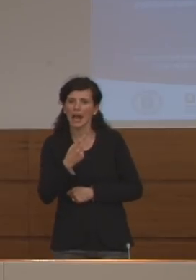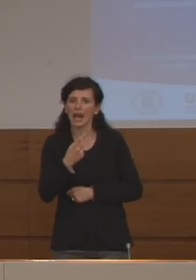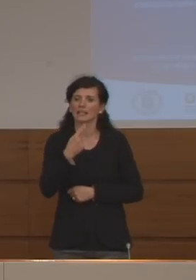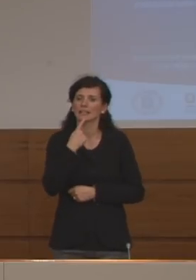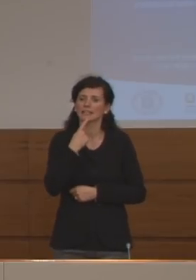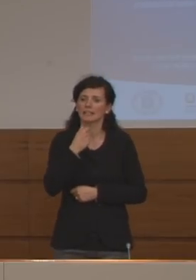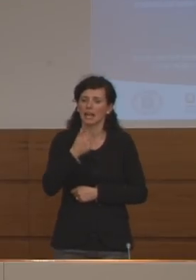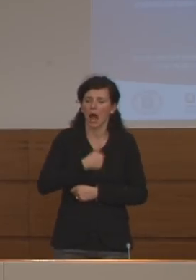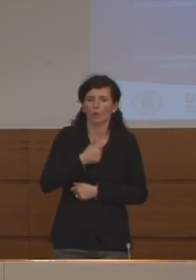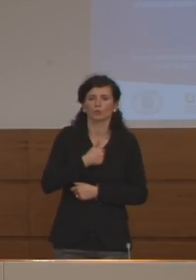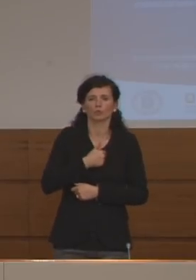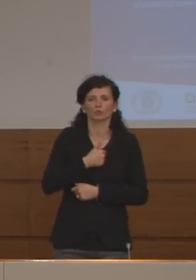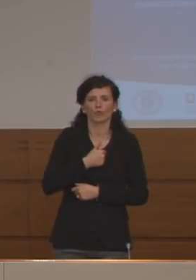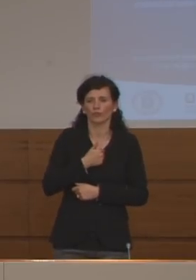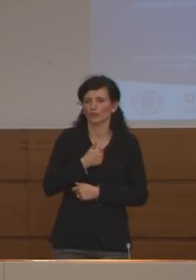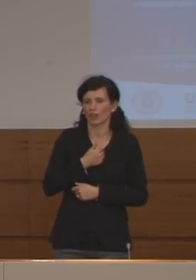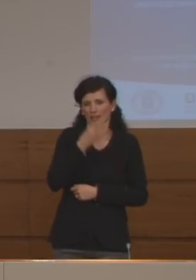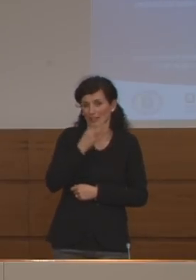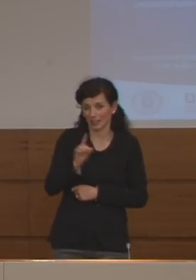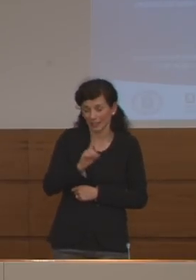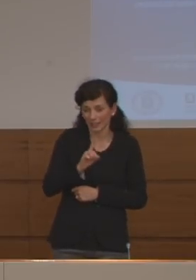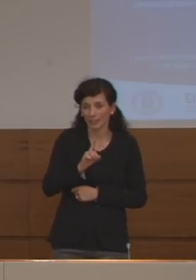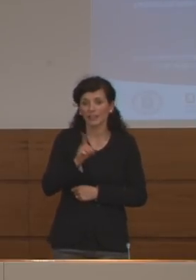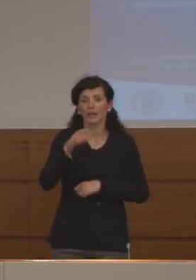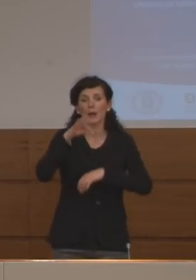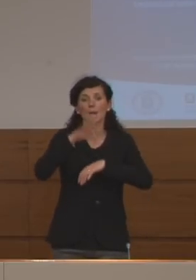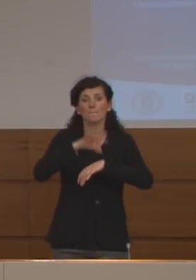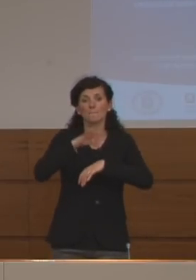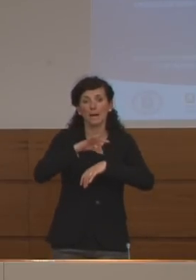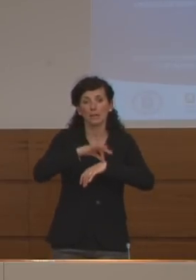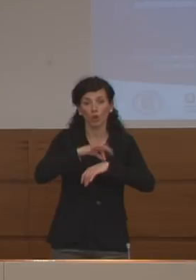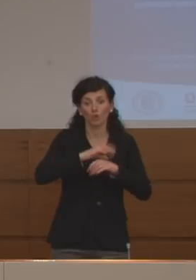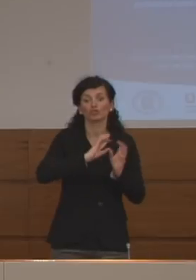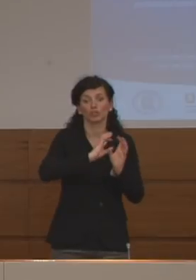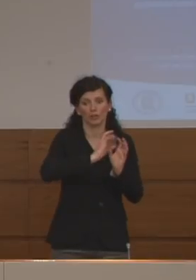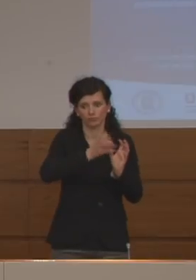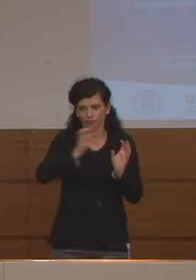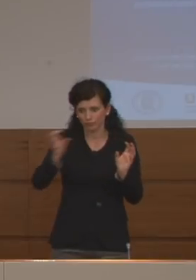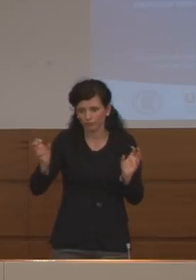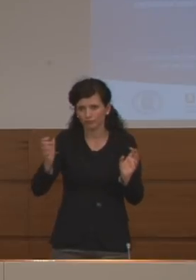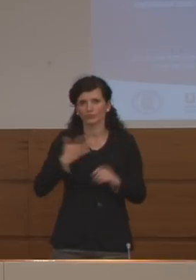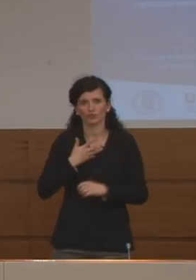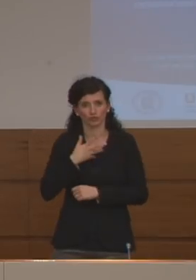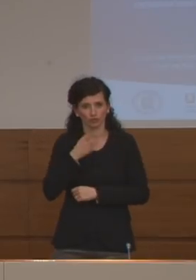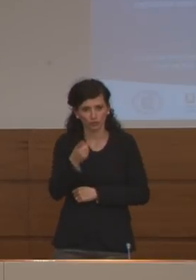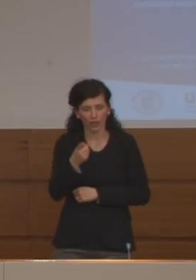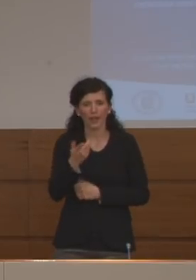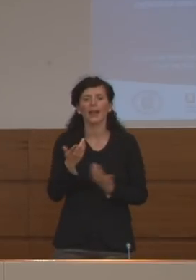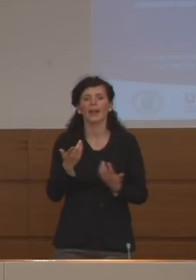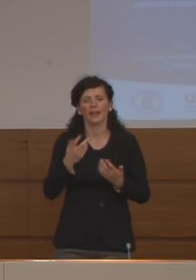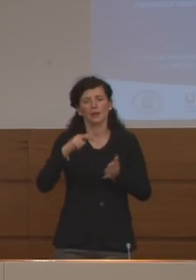con comorbilità, cioè con patologie concomitanti, che come ben sappiamo